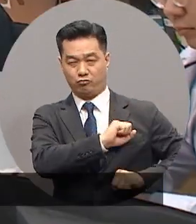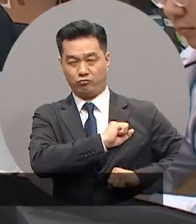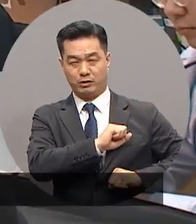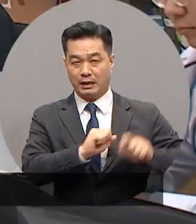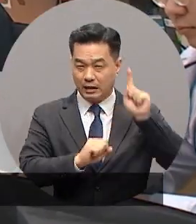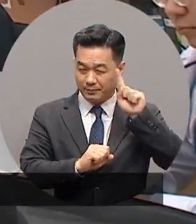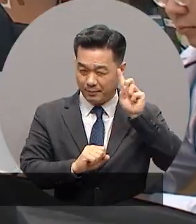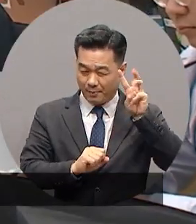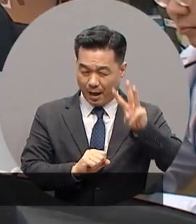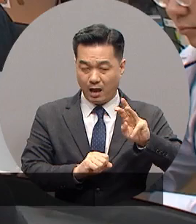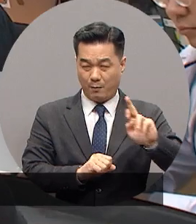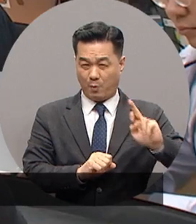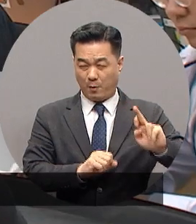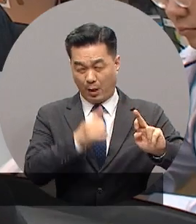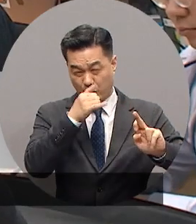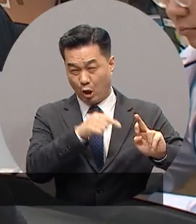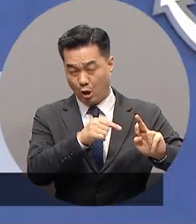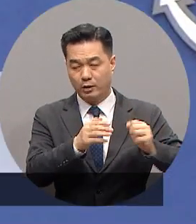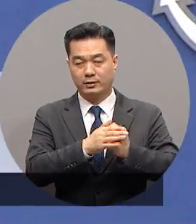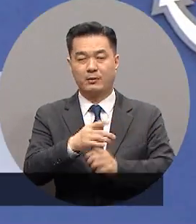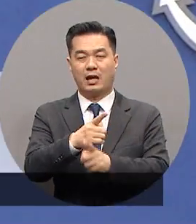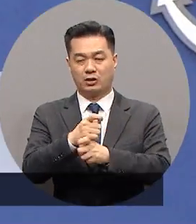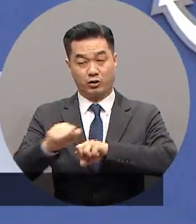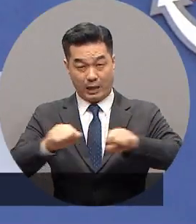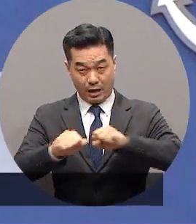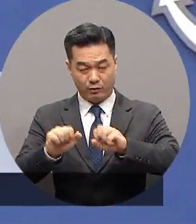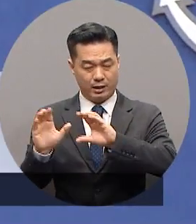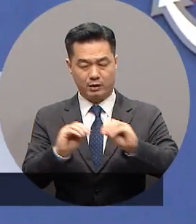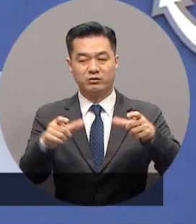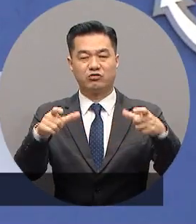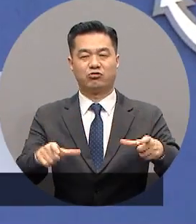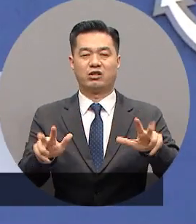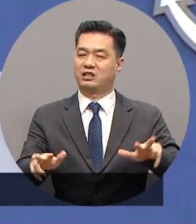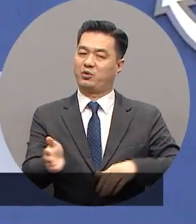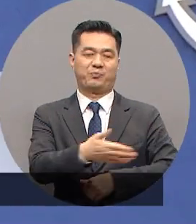사흘 동안 포병 사격을 실시했다며 이에 따라 적대 행위 중지 구역은 더 이상